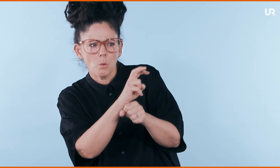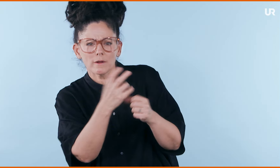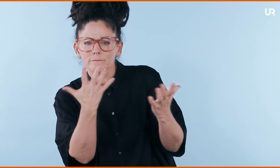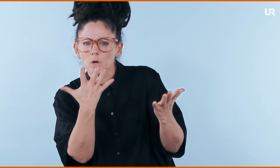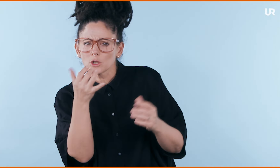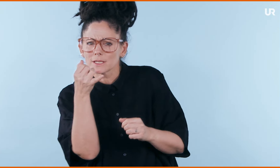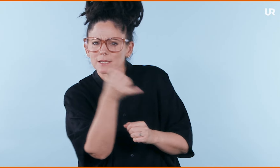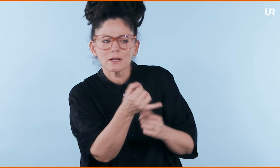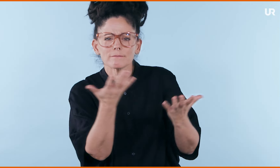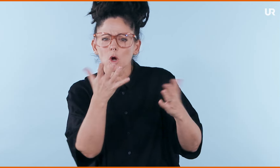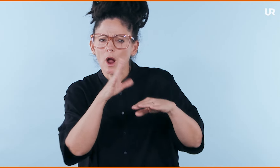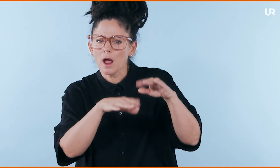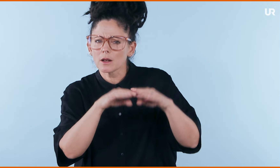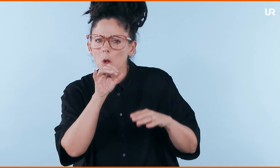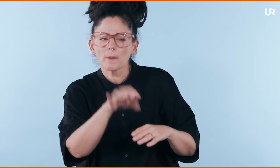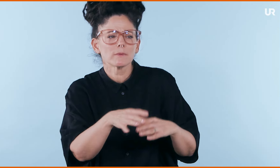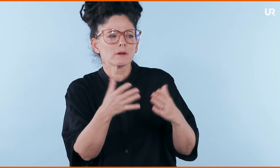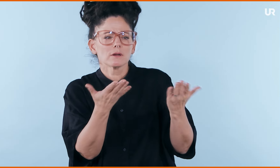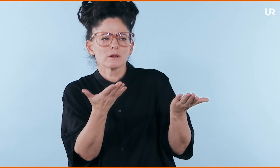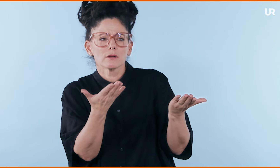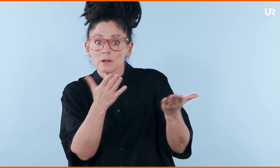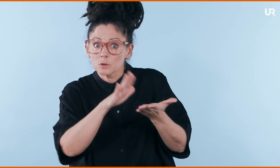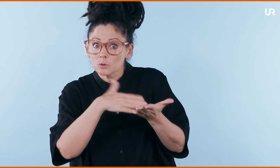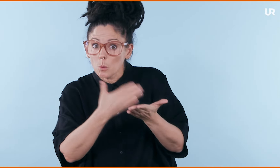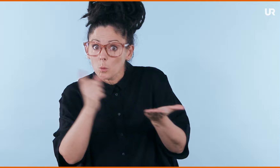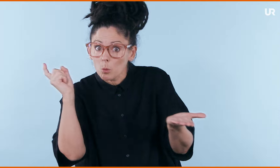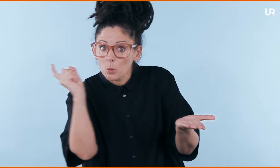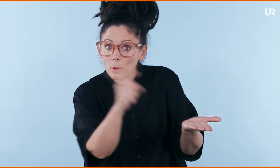vad mötet kommer att handla om och om en tolk är beställd.